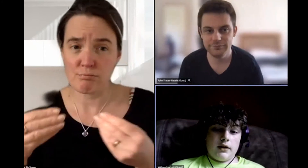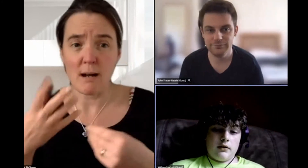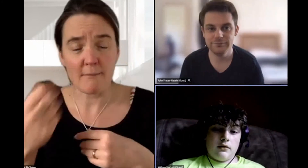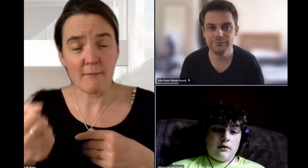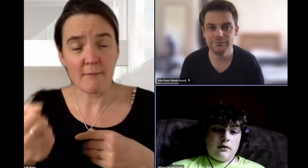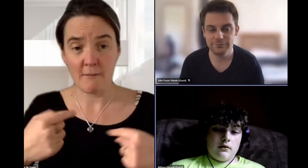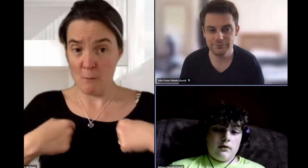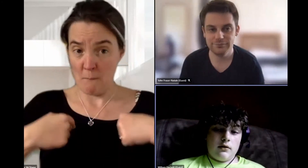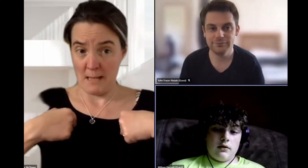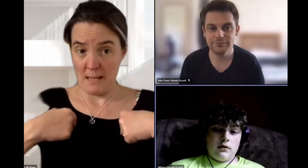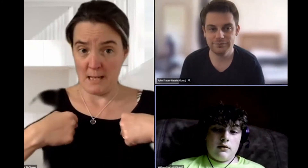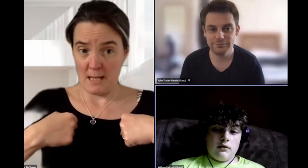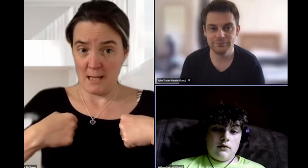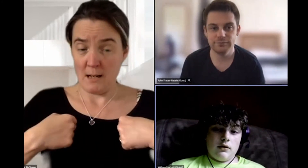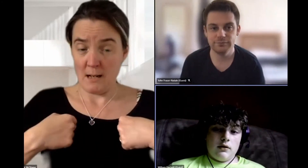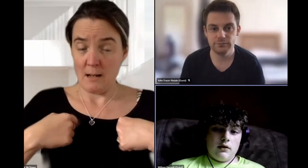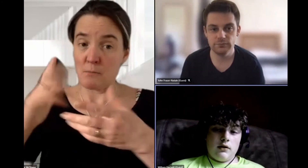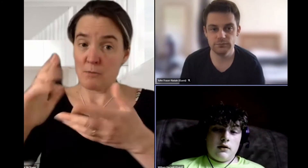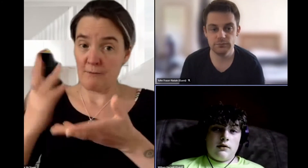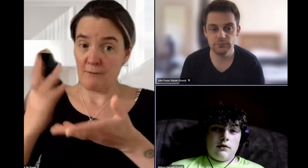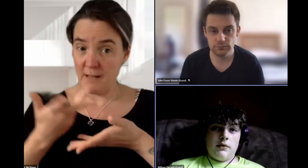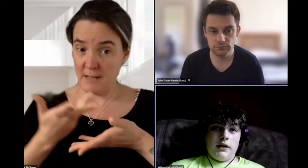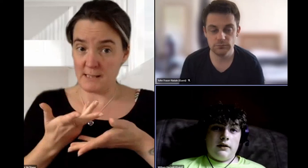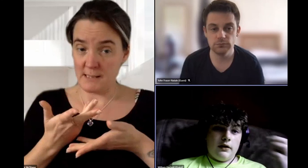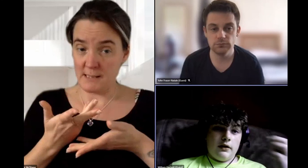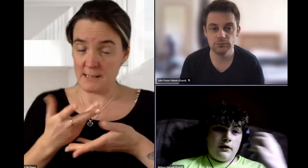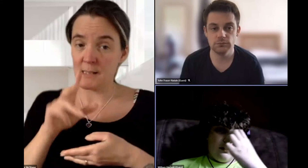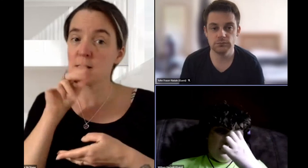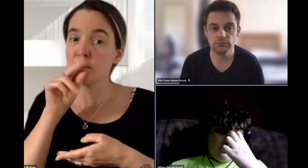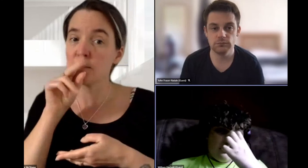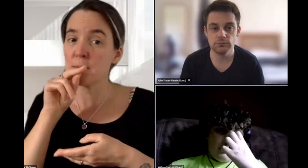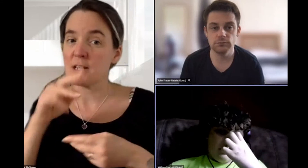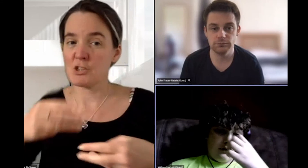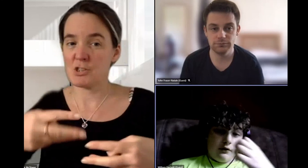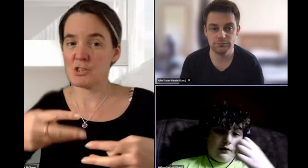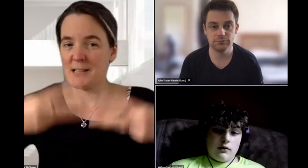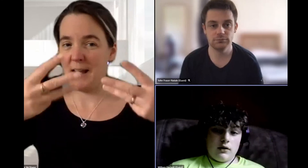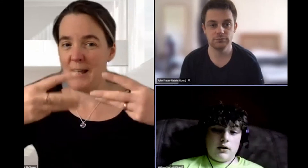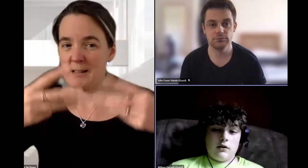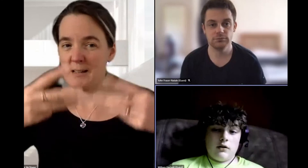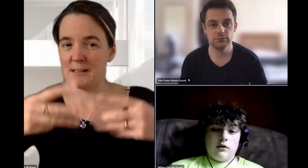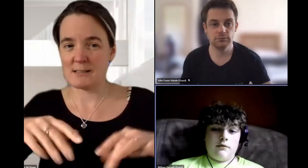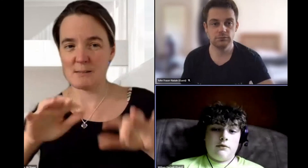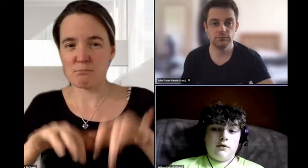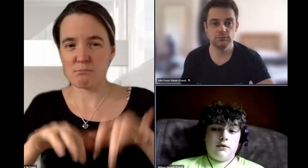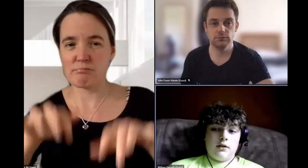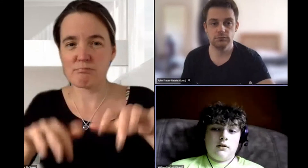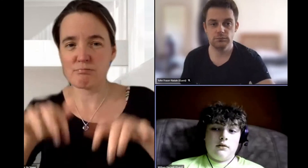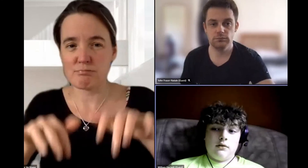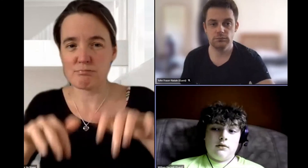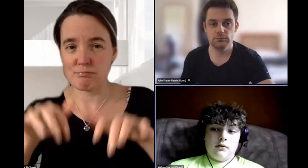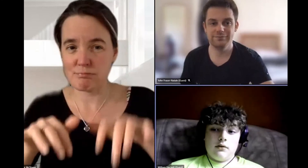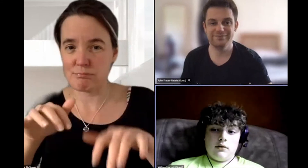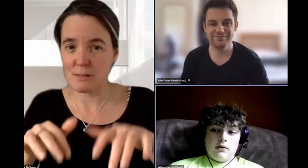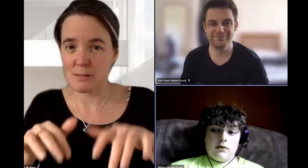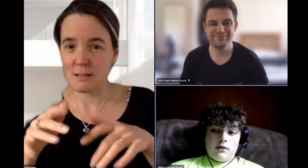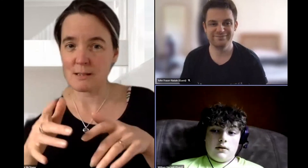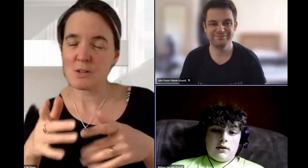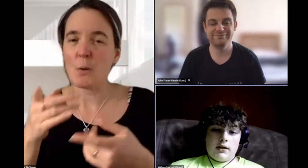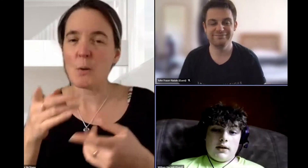Yn y cyfarfodydd ac ati, roedden nhw’n sicrhau bod gen i bopeth roedd ei angen arna i,